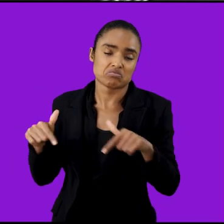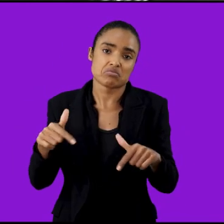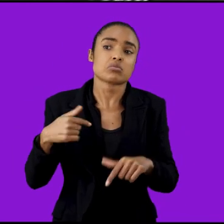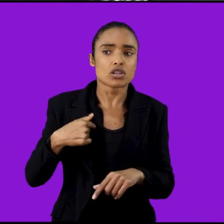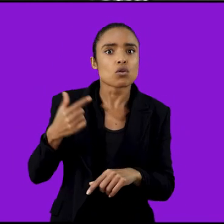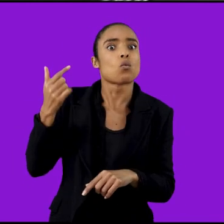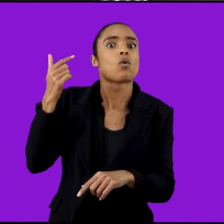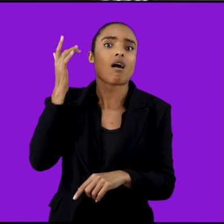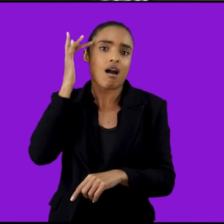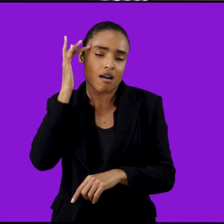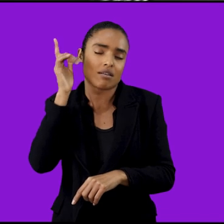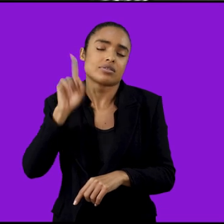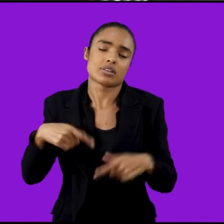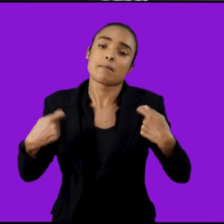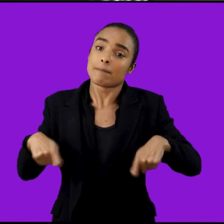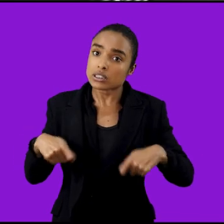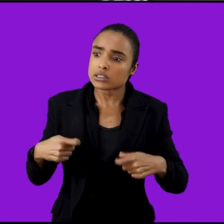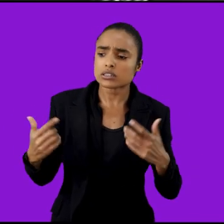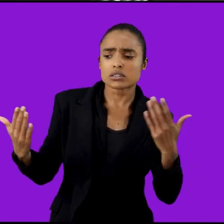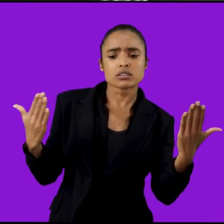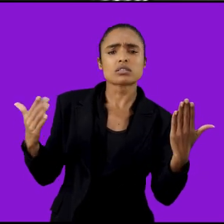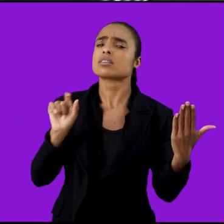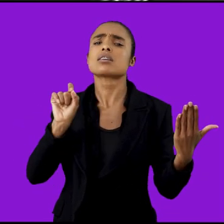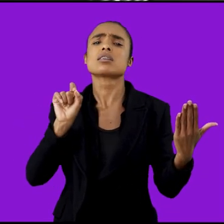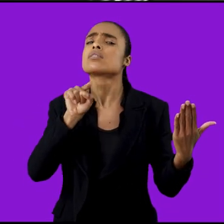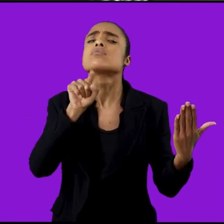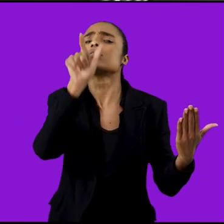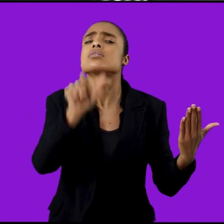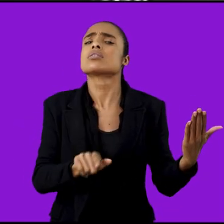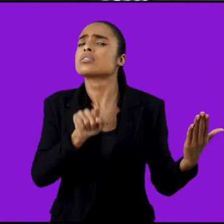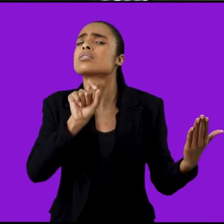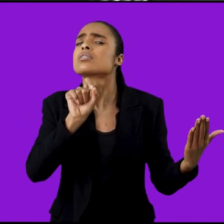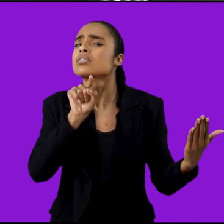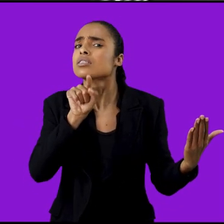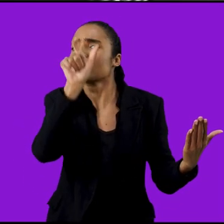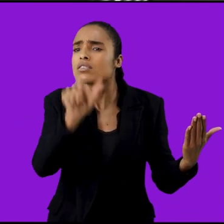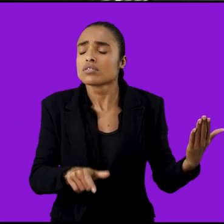então eu acho que uma das coisas principais foi isso assim: quem é você na fila do pão?